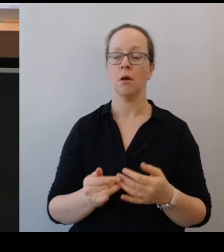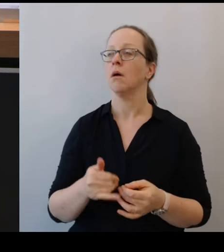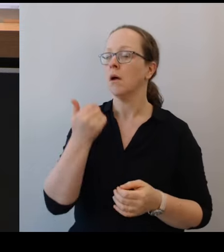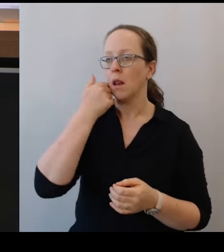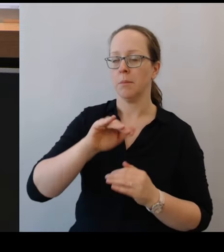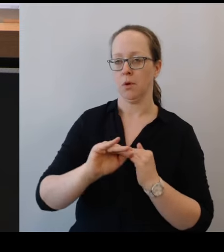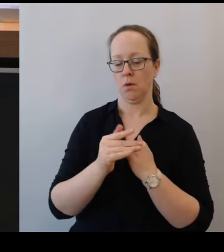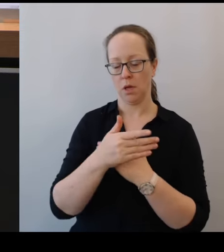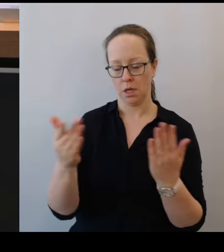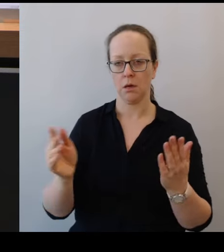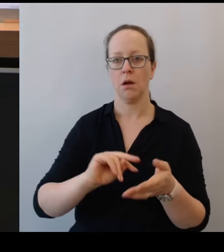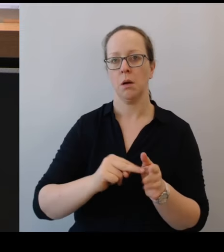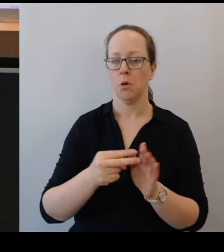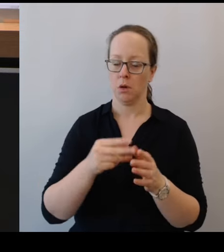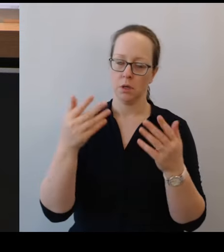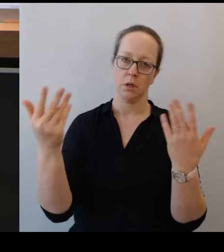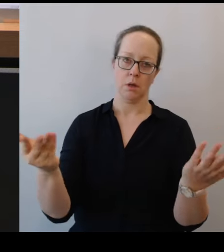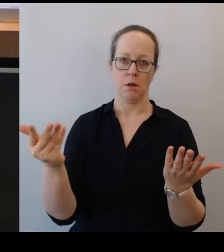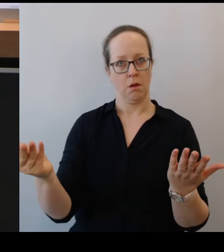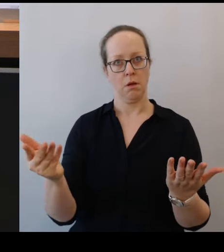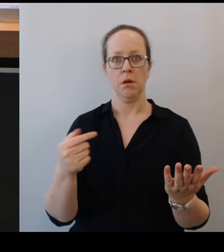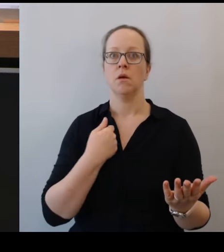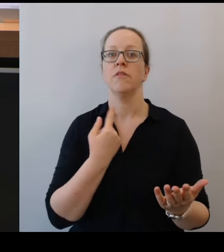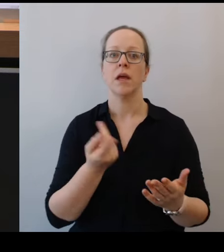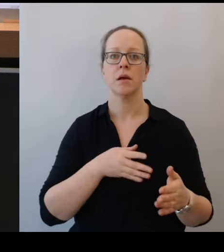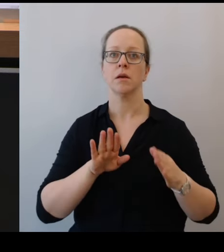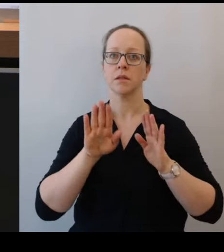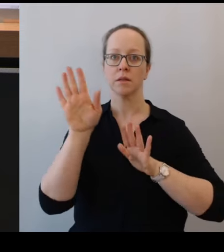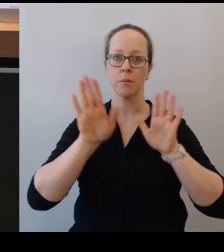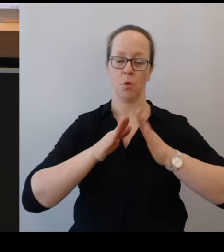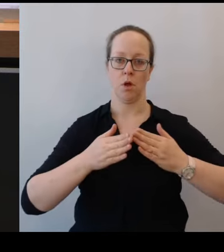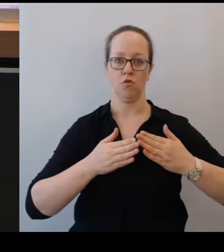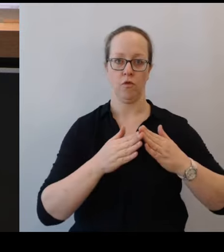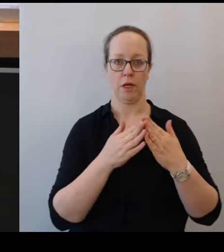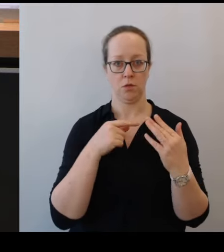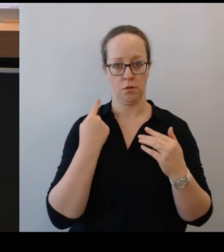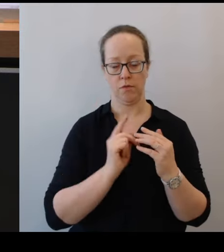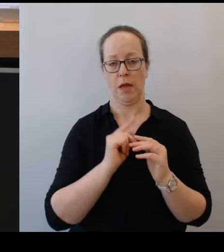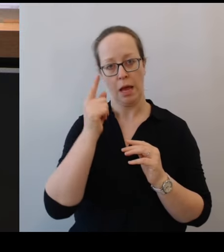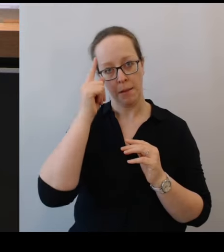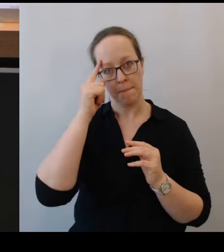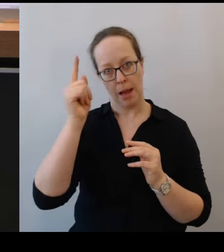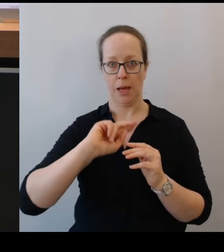demokratischen Fraktionen uns einig sind doch wirklich unnötig und in diesem Fall auch noch nachteilig für